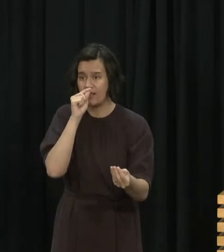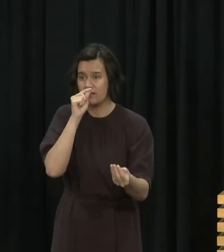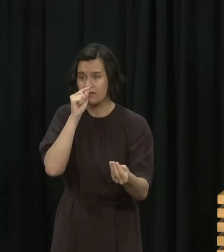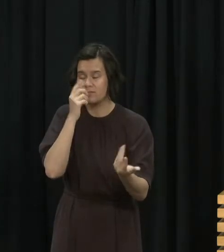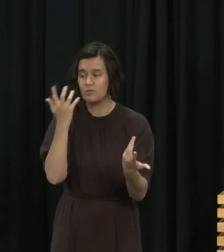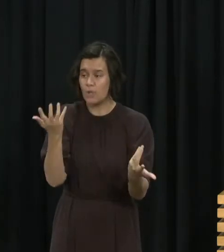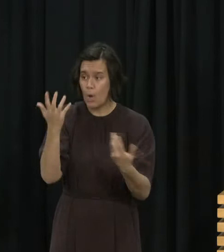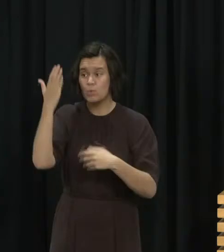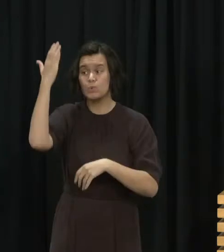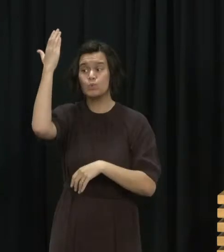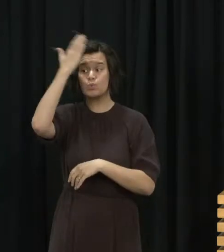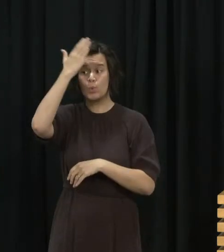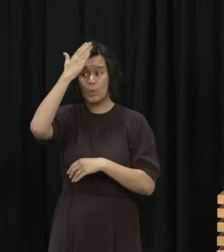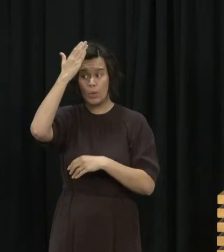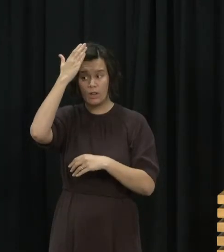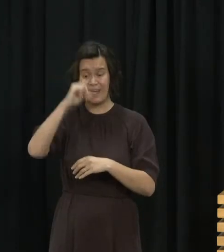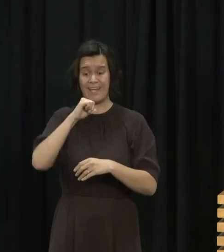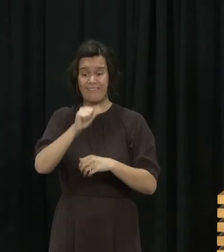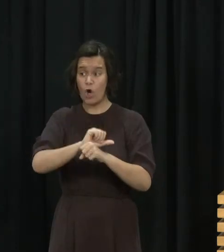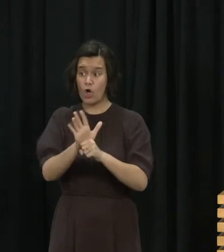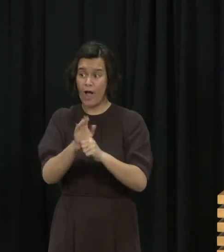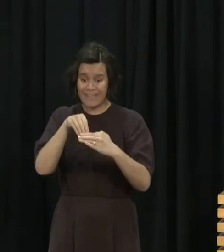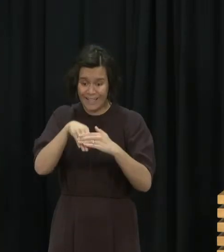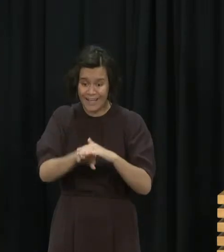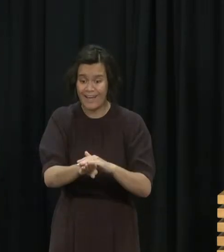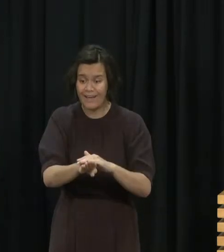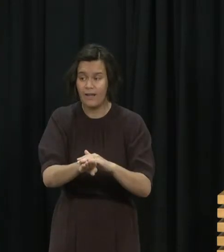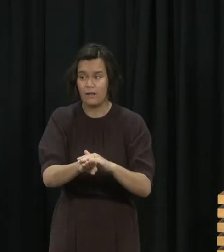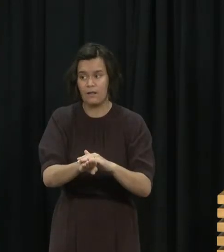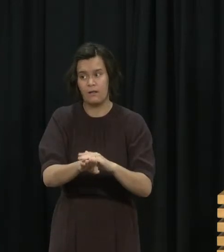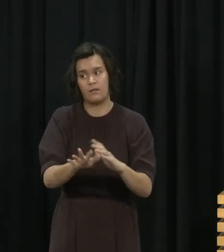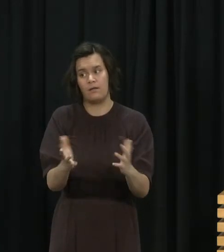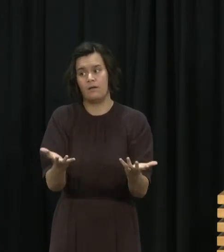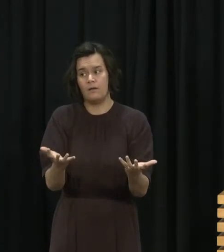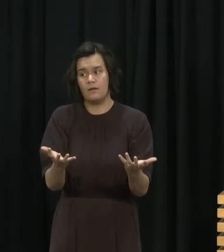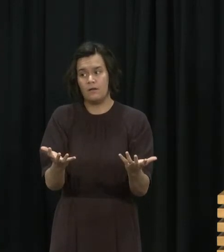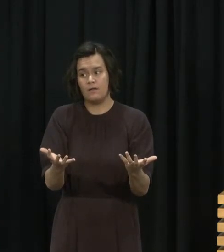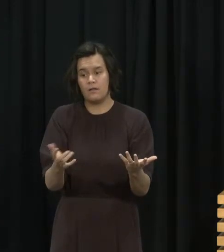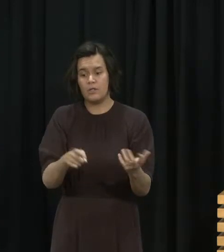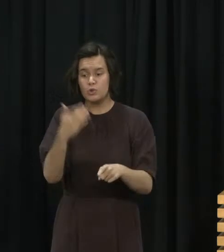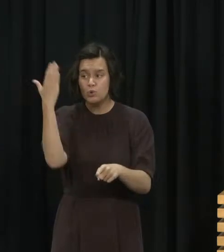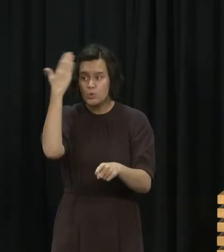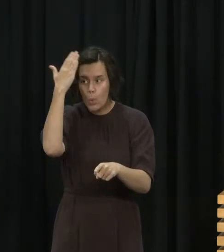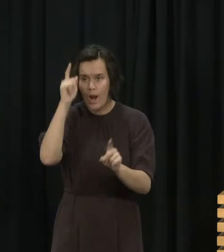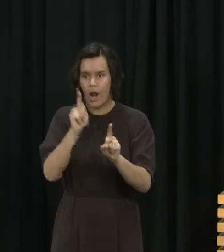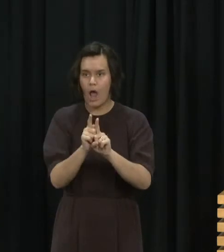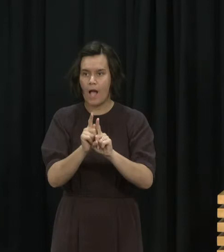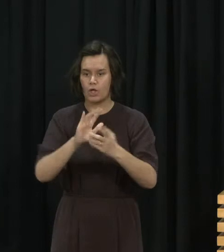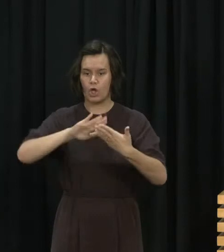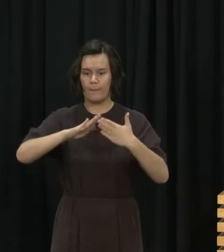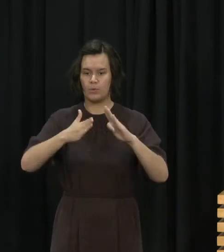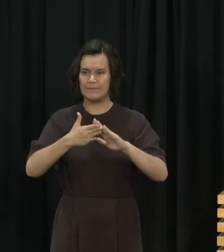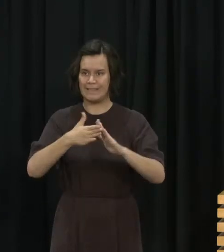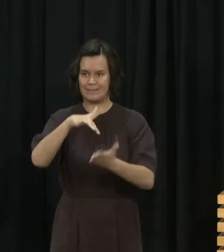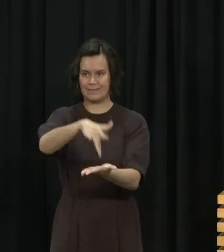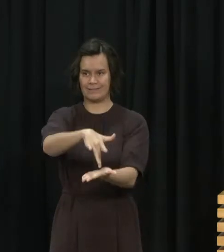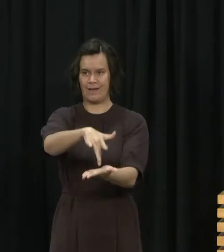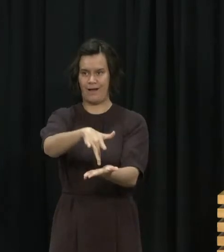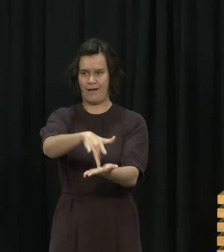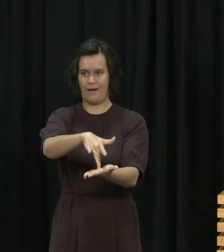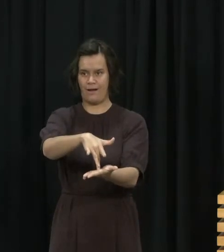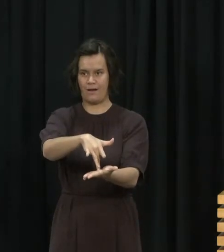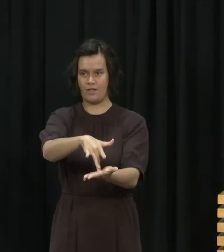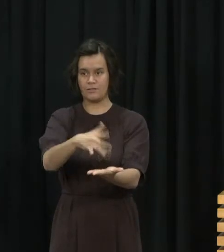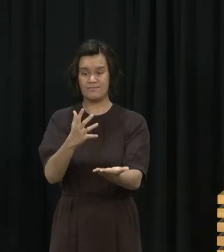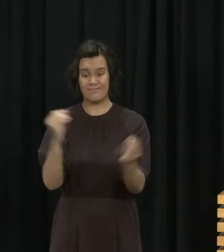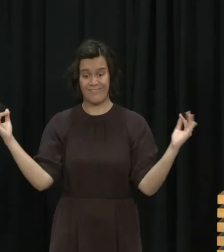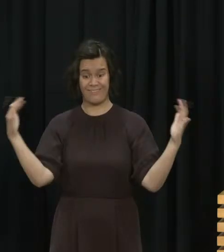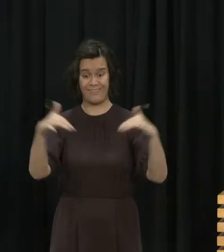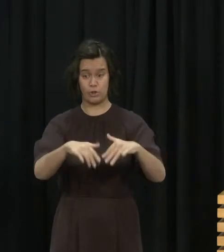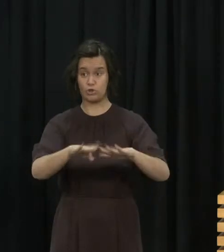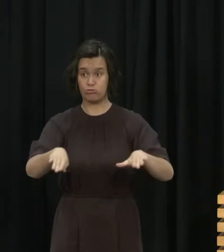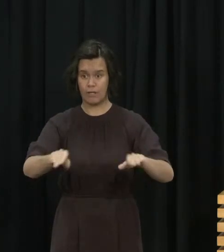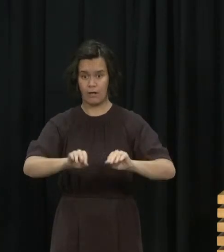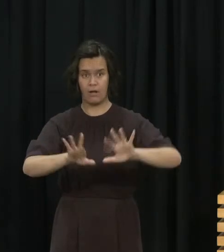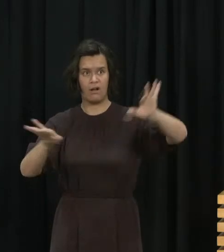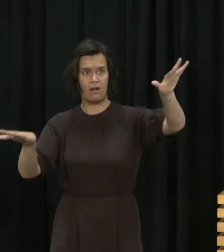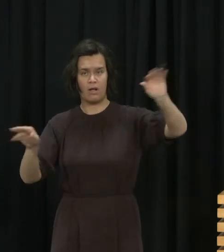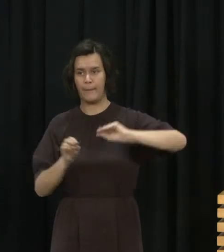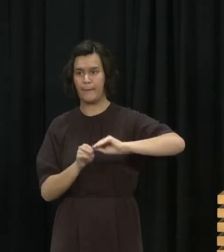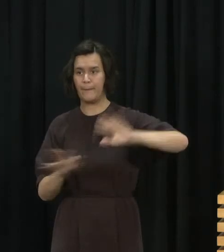pakeke, engari ko tetahi o nga